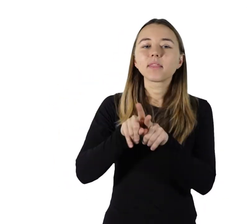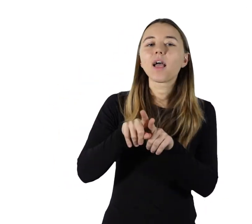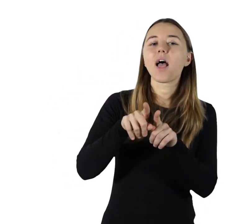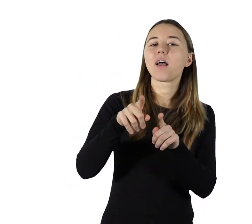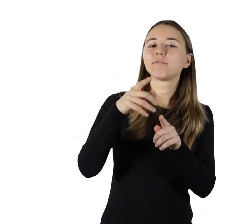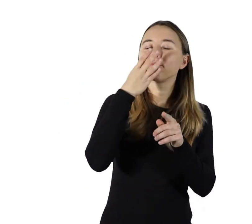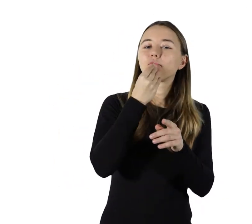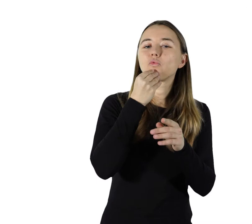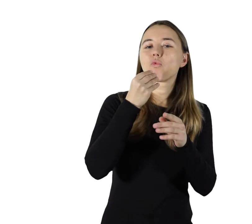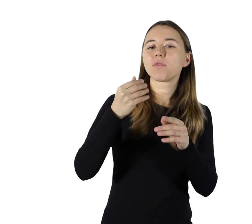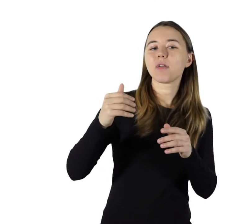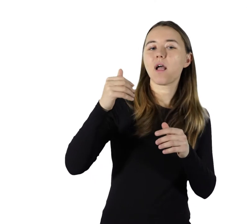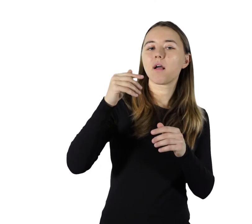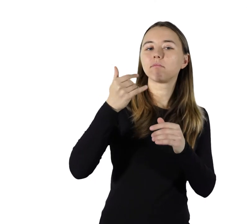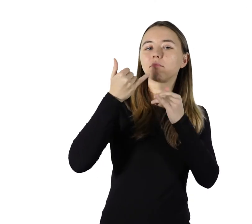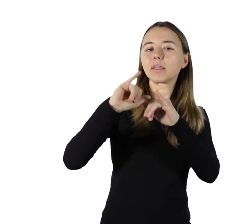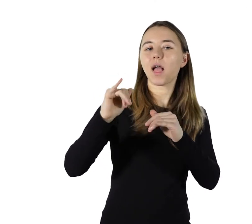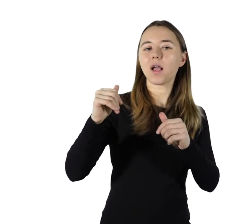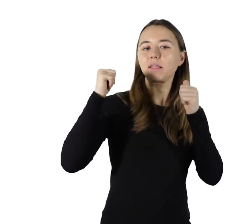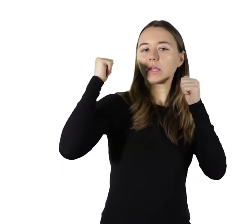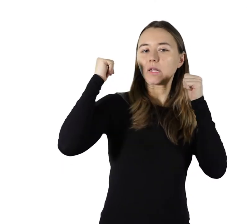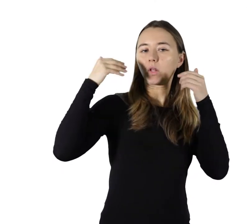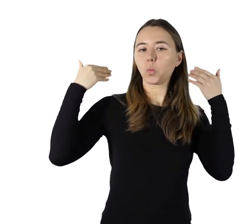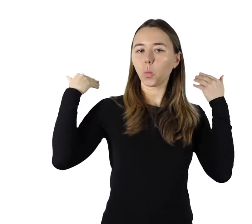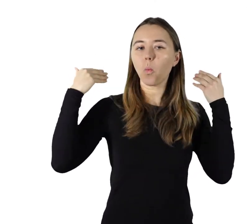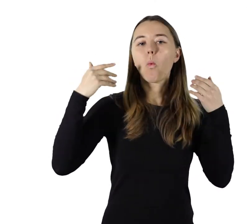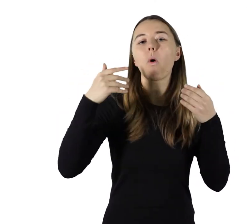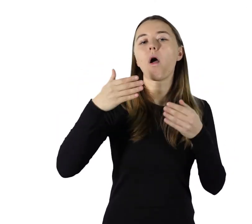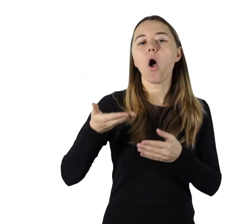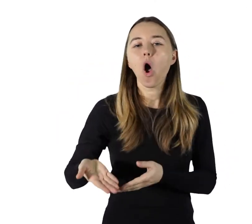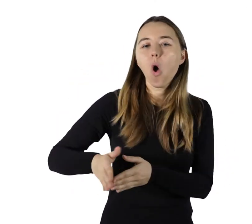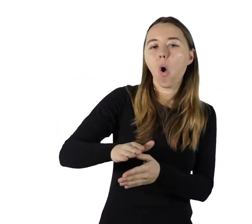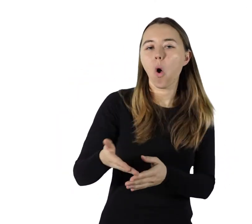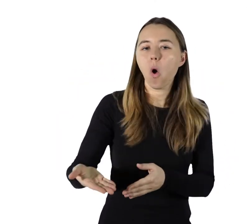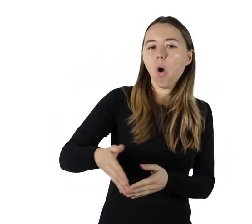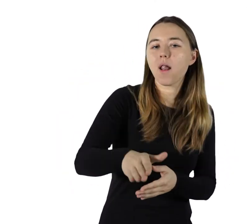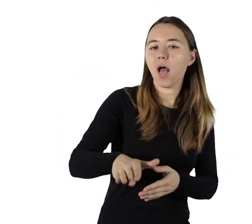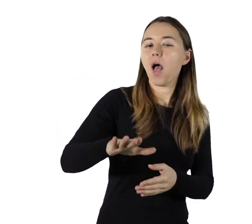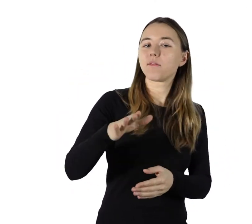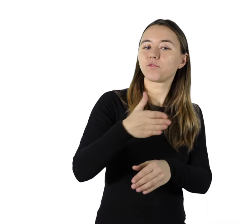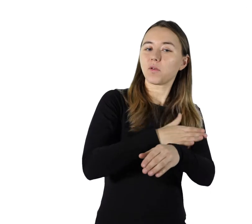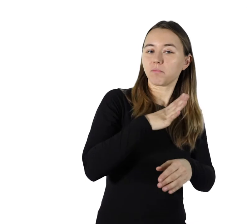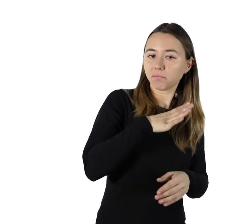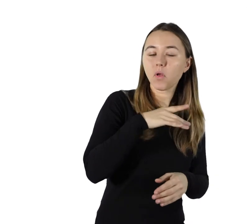Inna jest również rzeźba na tylnej stronie cokołu